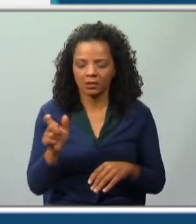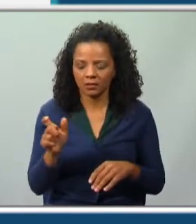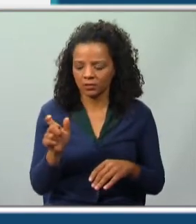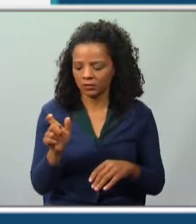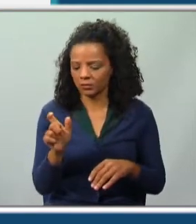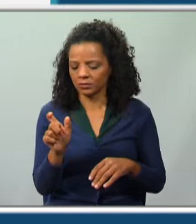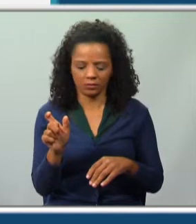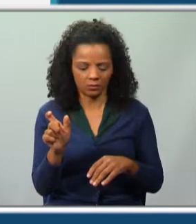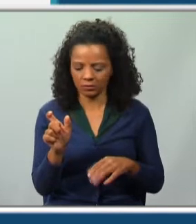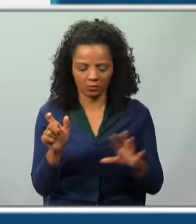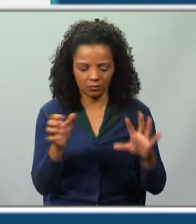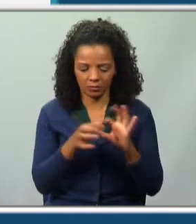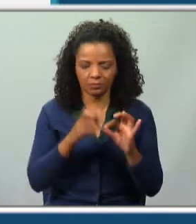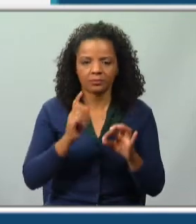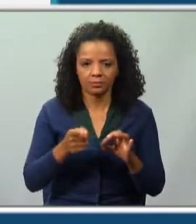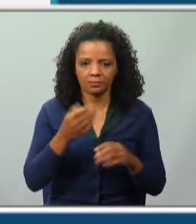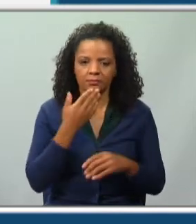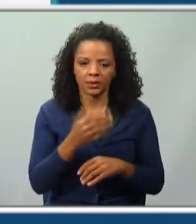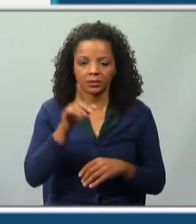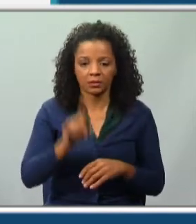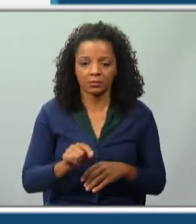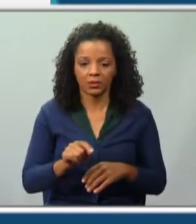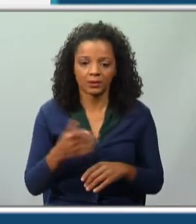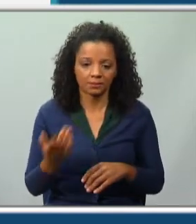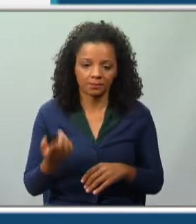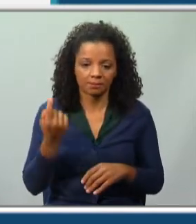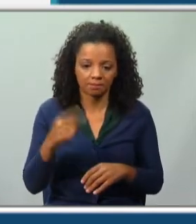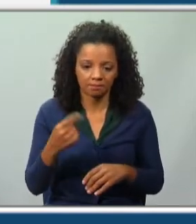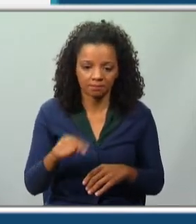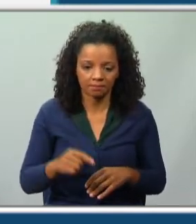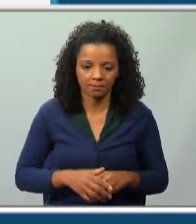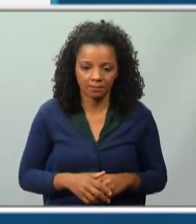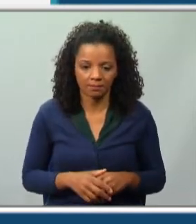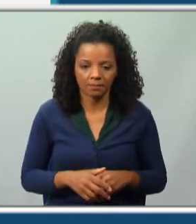podem ter entre eles peço-vos também por favor que tenham convosco o vosso 可能其中有我也請你請隨身攜帶